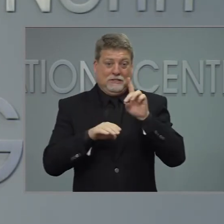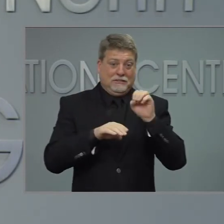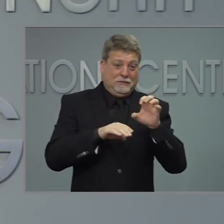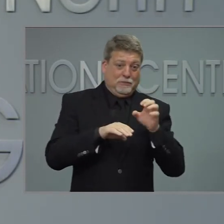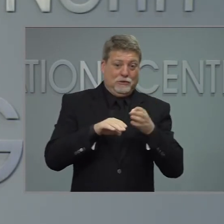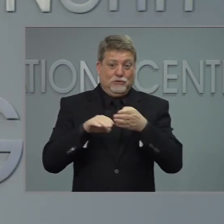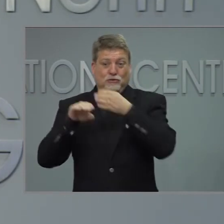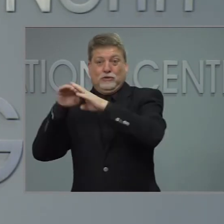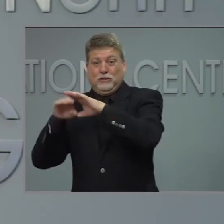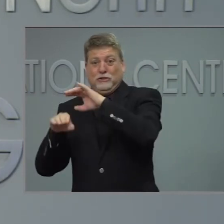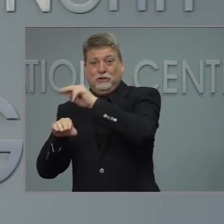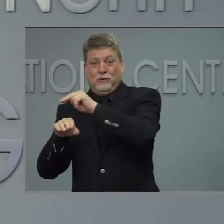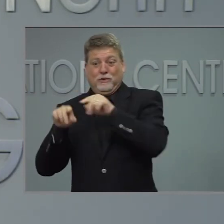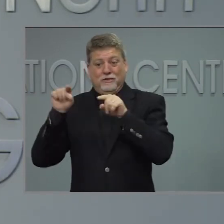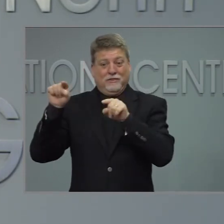enero es por qué.